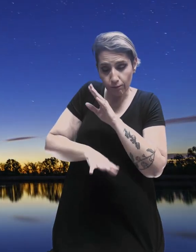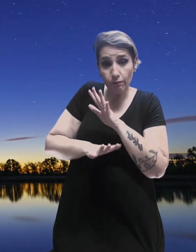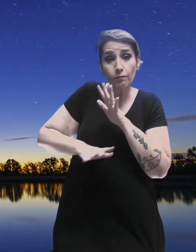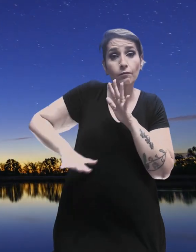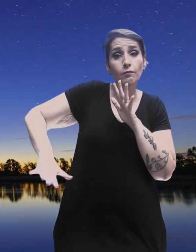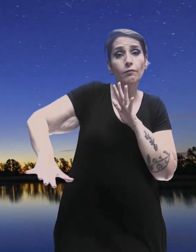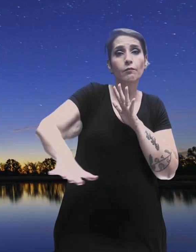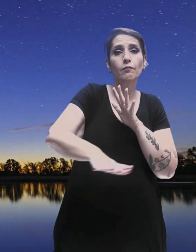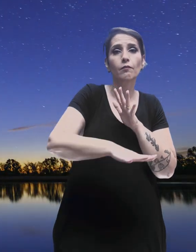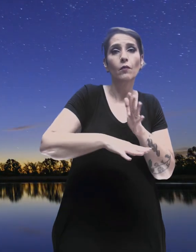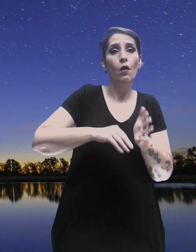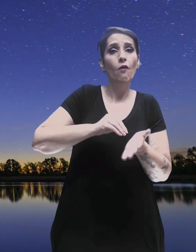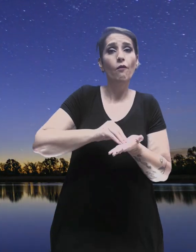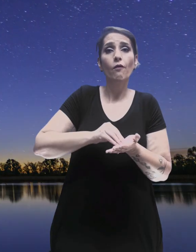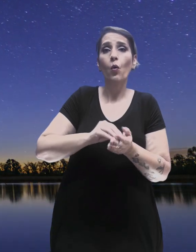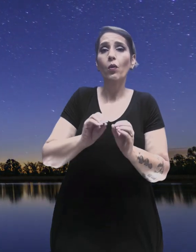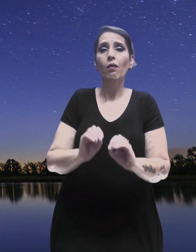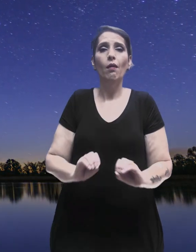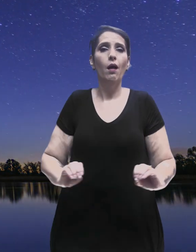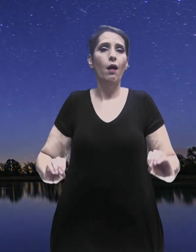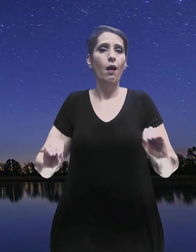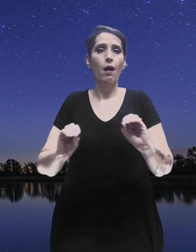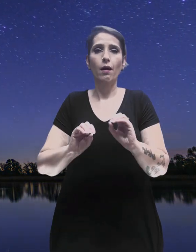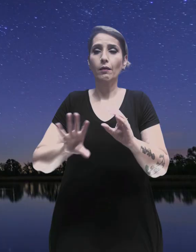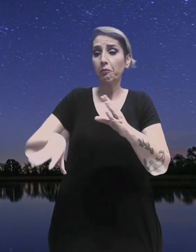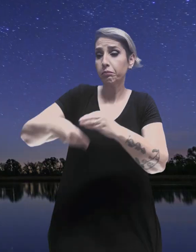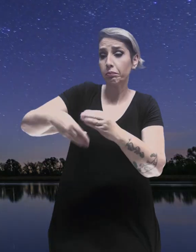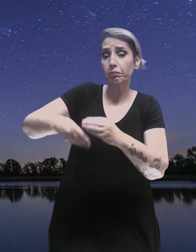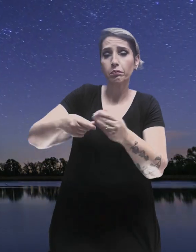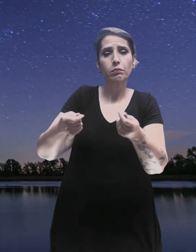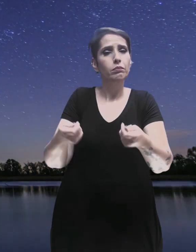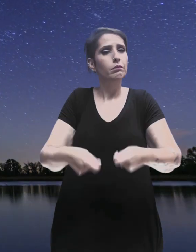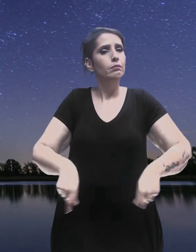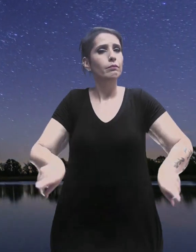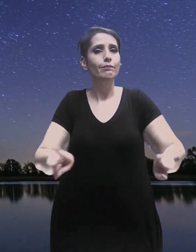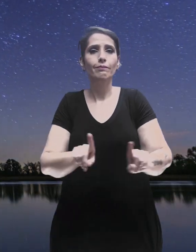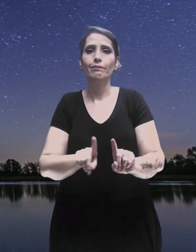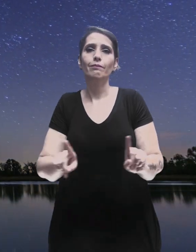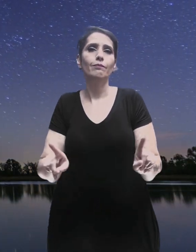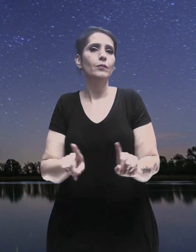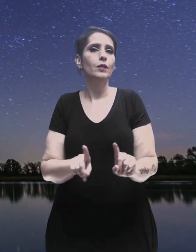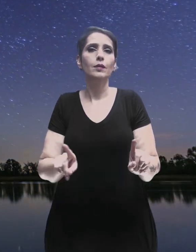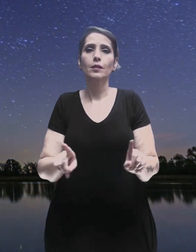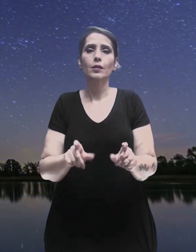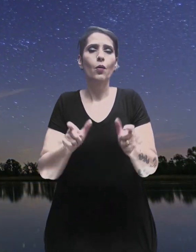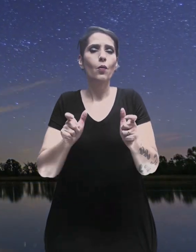Lá. nada falta. Nada precisa ser adicionado.